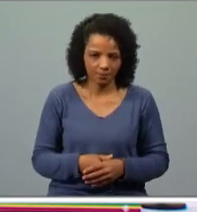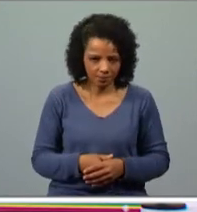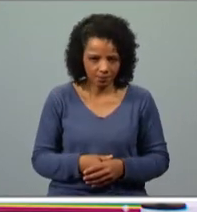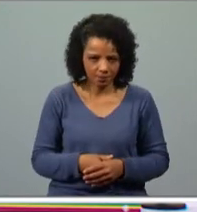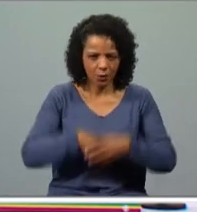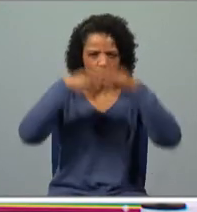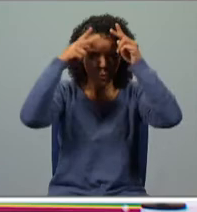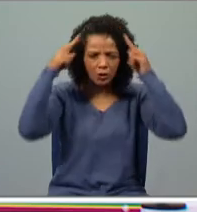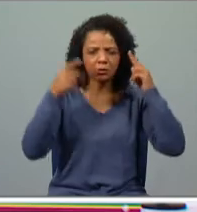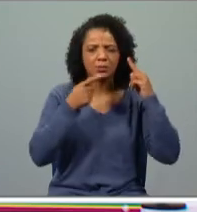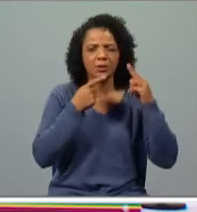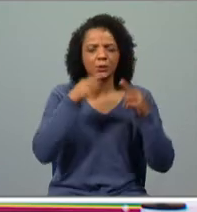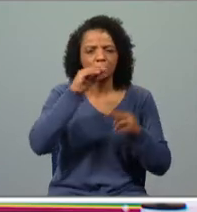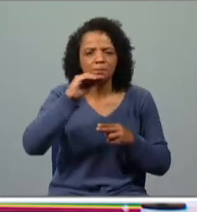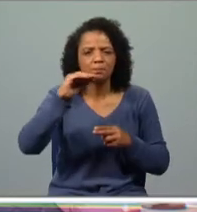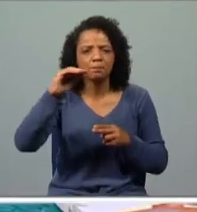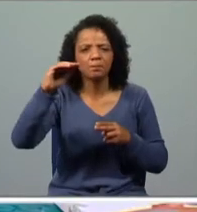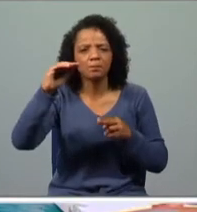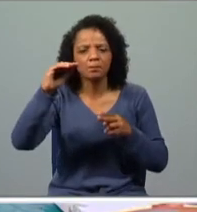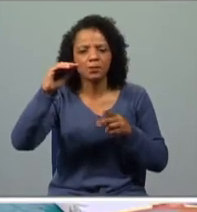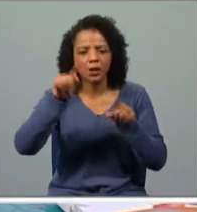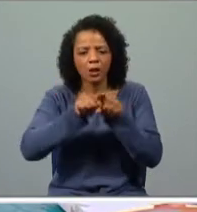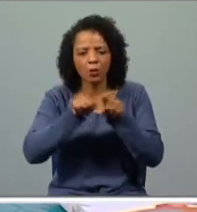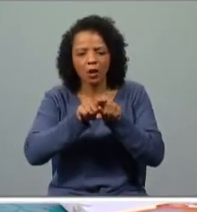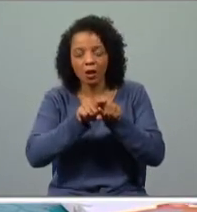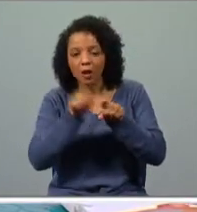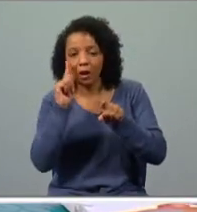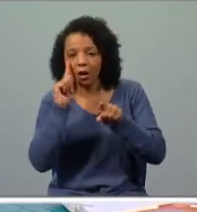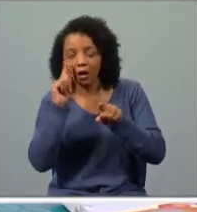percebeu que não se passava nada abriu uma porta que tinham feito aqui numa das 意識到什麼都沒有發生他們在這裡做的一扇門